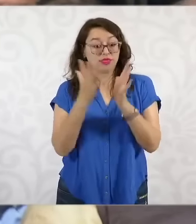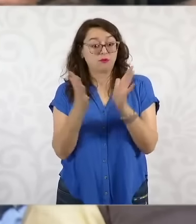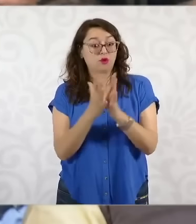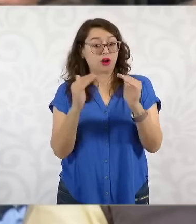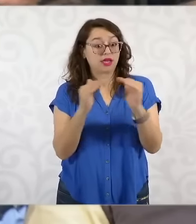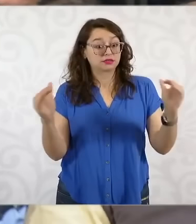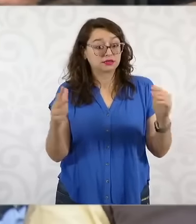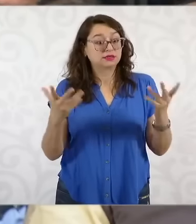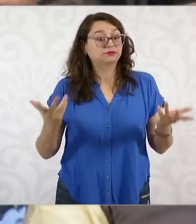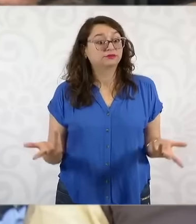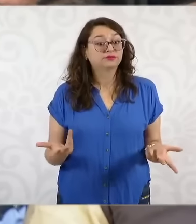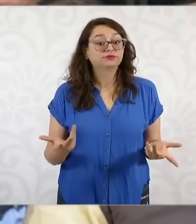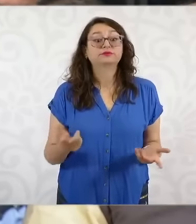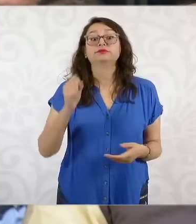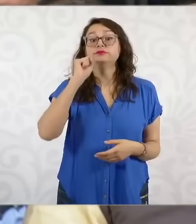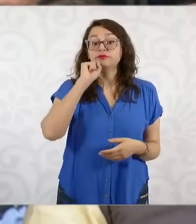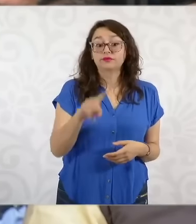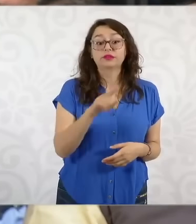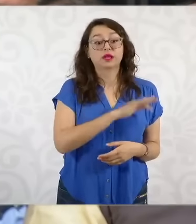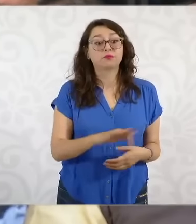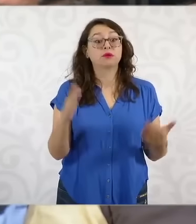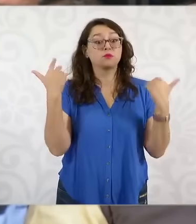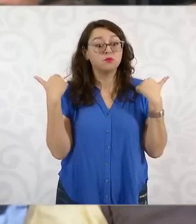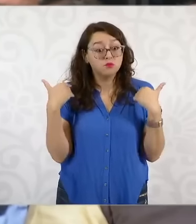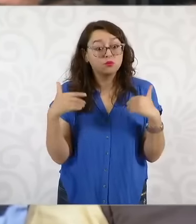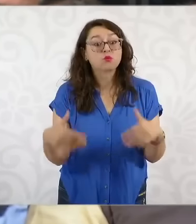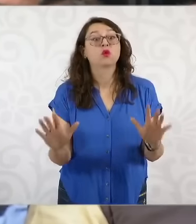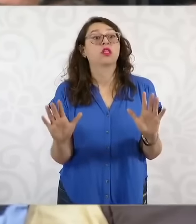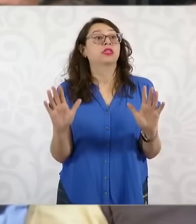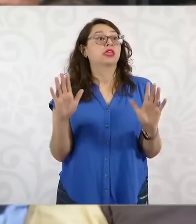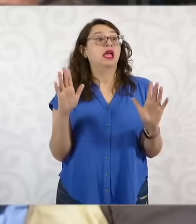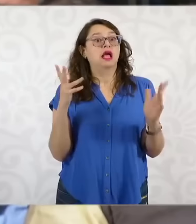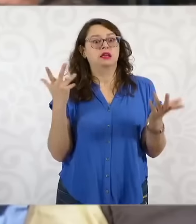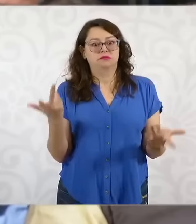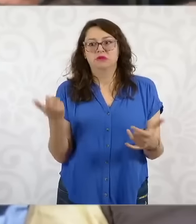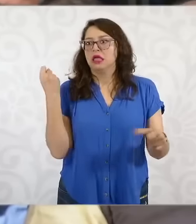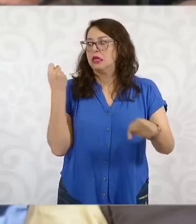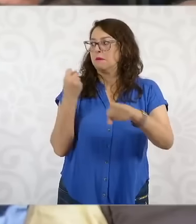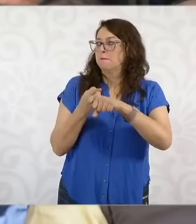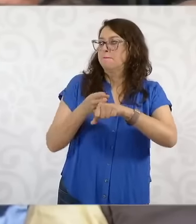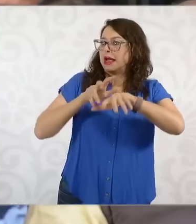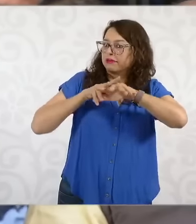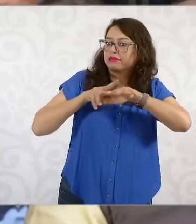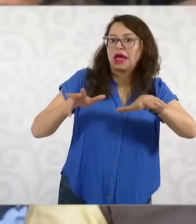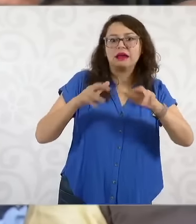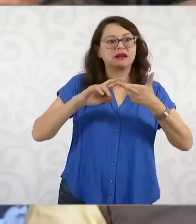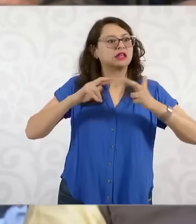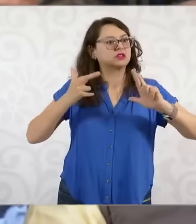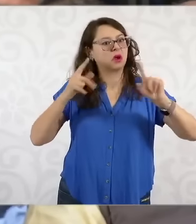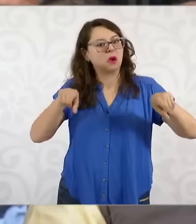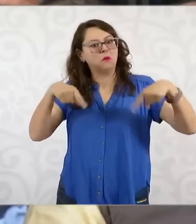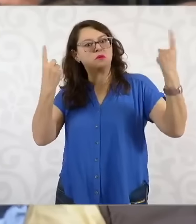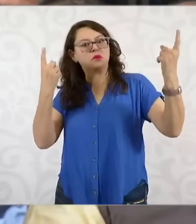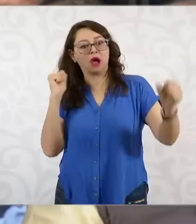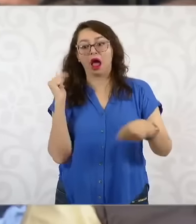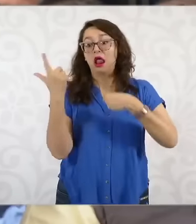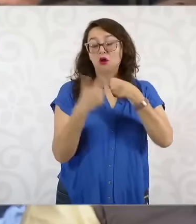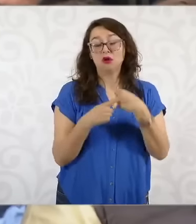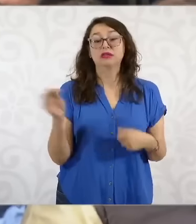también eh que podría de alguna manera impactar la relación, si no sería momento quizá de replantear